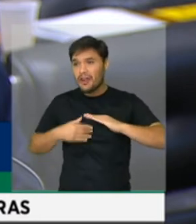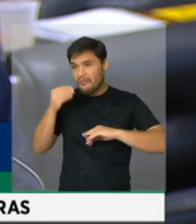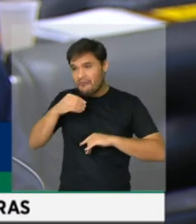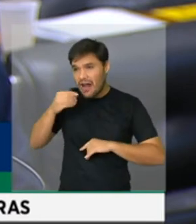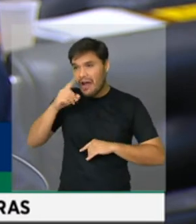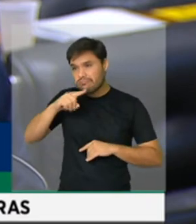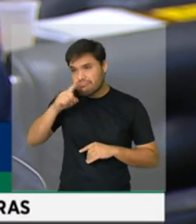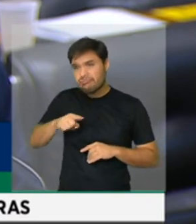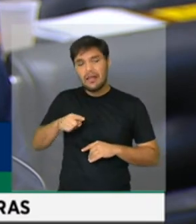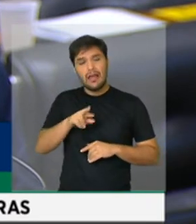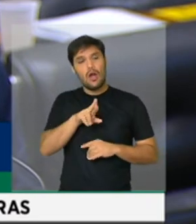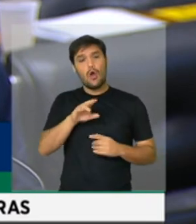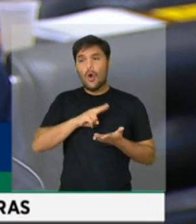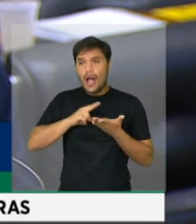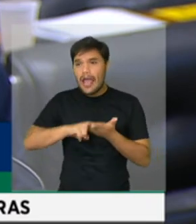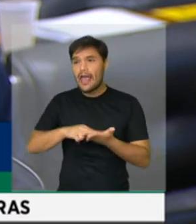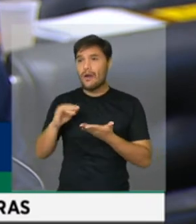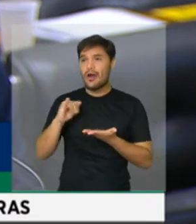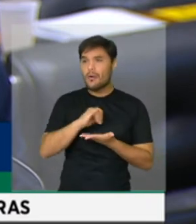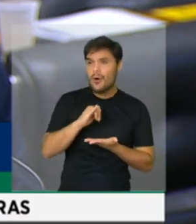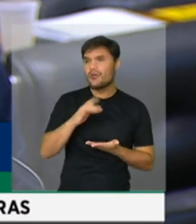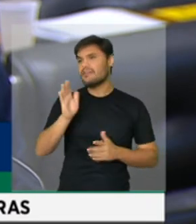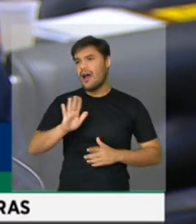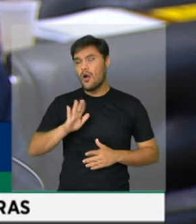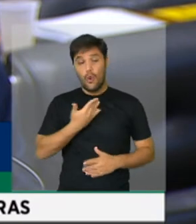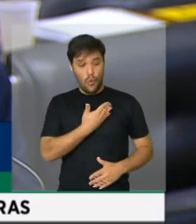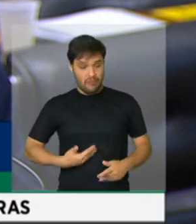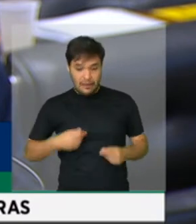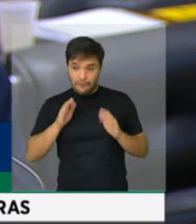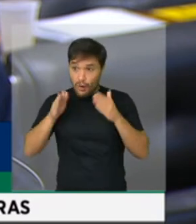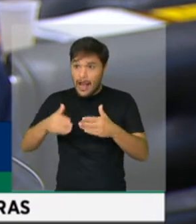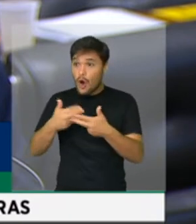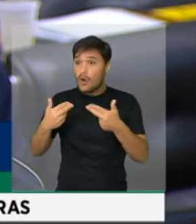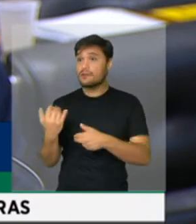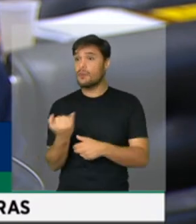CORRUPÇÃO, COMO ELETROBRAS, CORREIO, AEROPORTOS, O GOVERNO TEM QUE CUIDAR DAQUILO QUE É ESSENCIAL, DA EDUCAÇÃO, DA